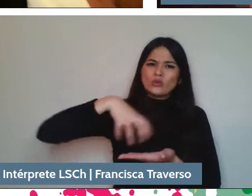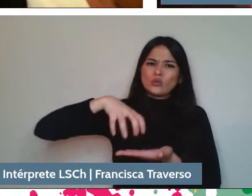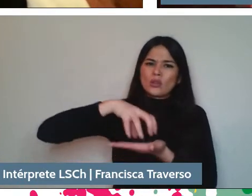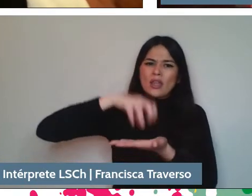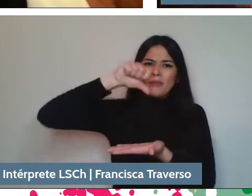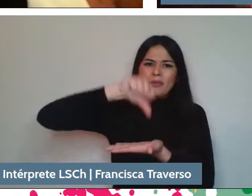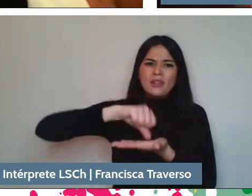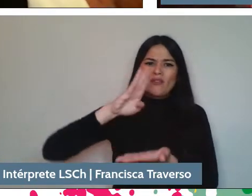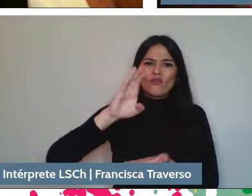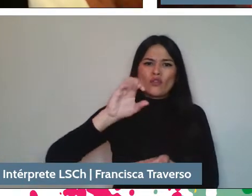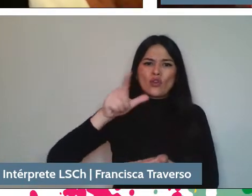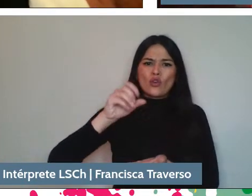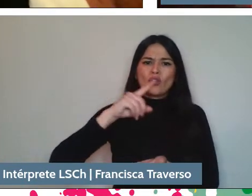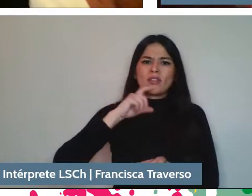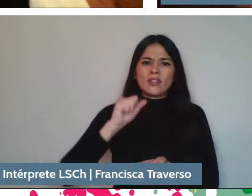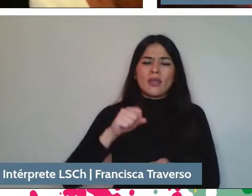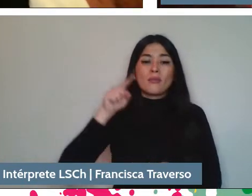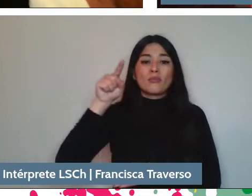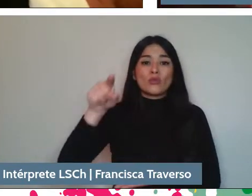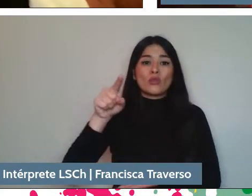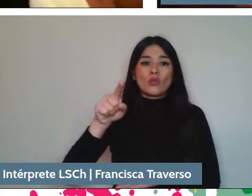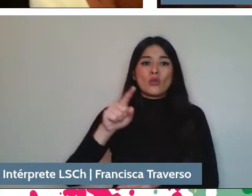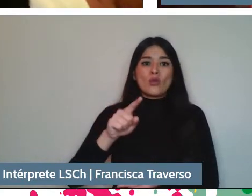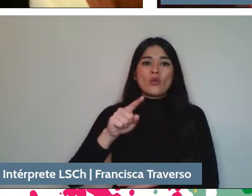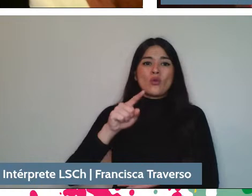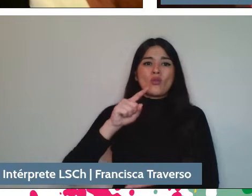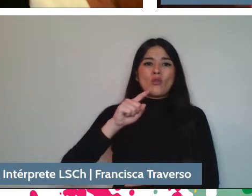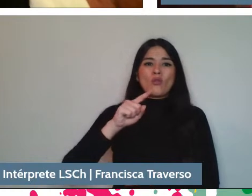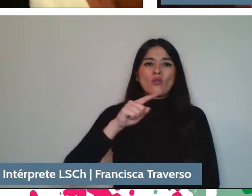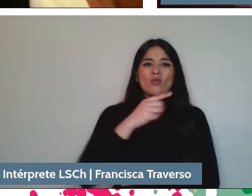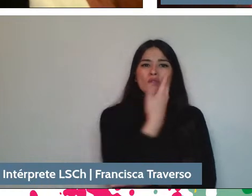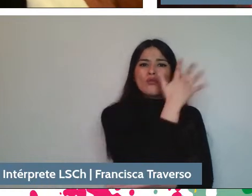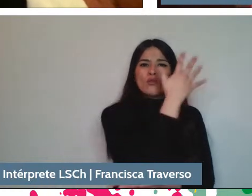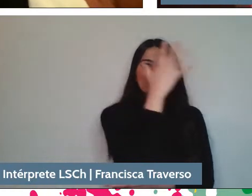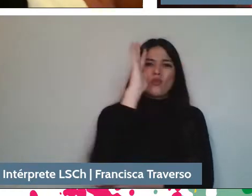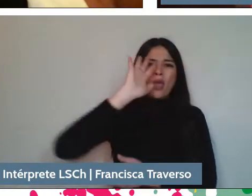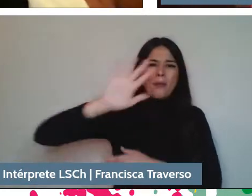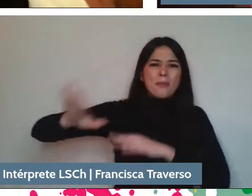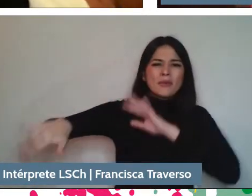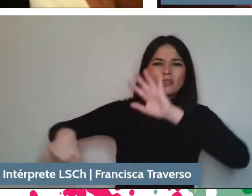que hayas hecho ese viaje por la Transamazónica dos meses hasta llegar a Río de Janeiro